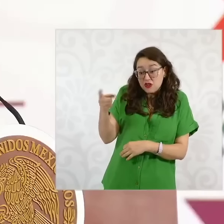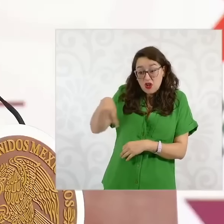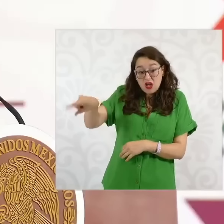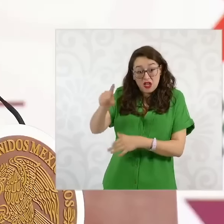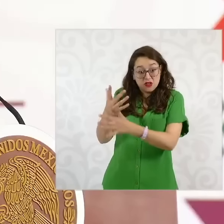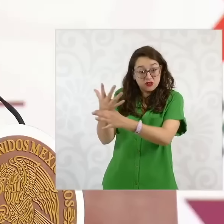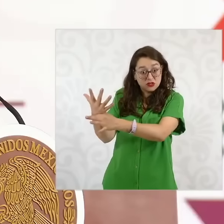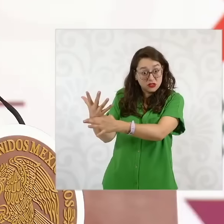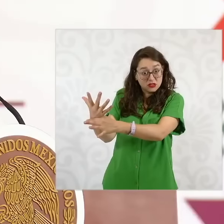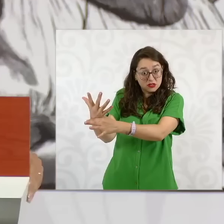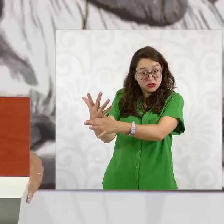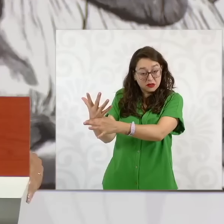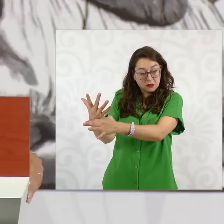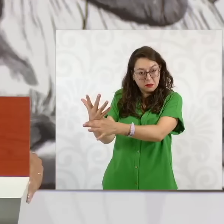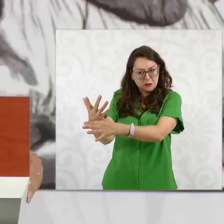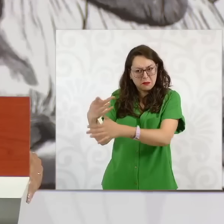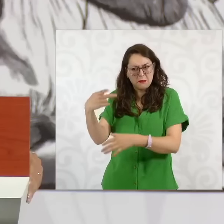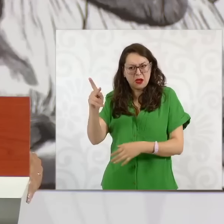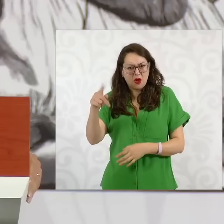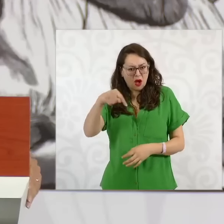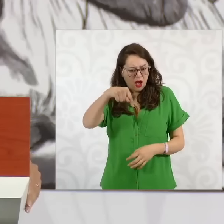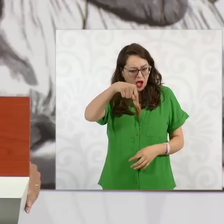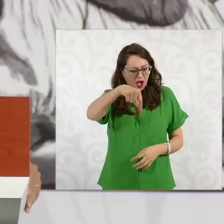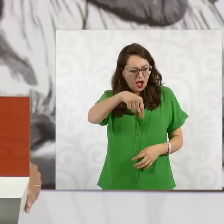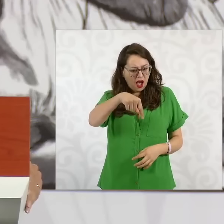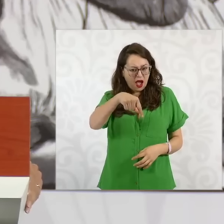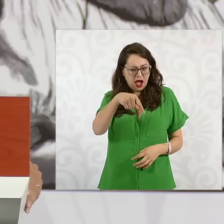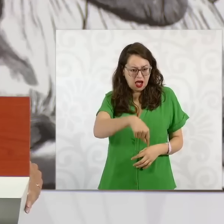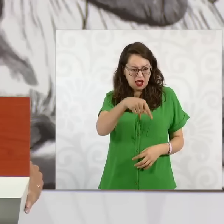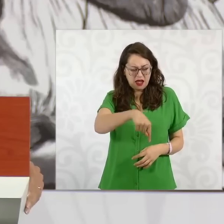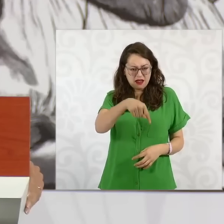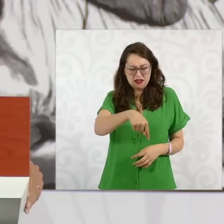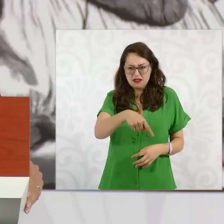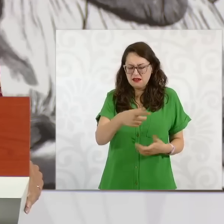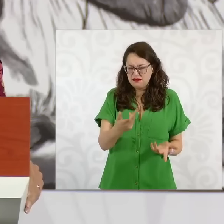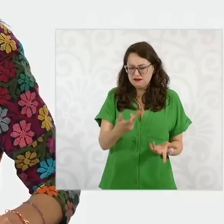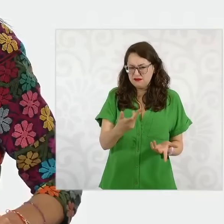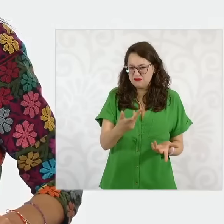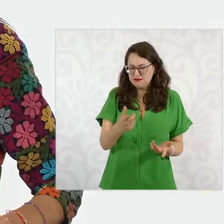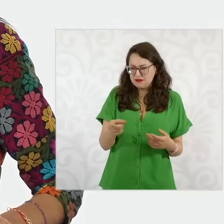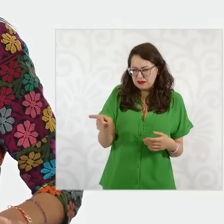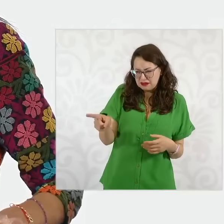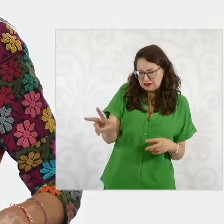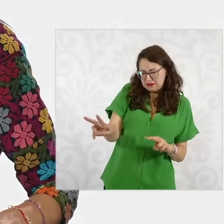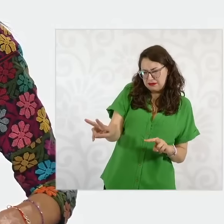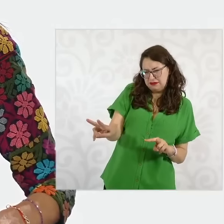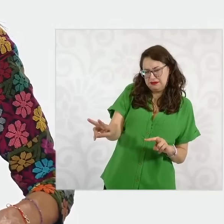lo interesante de esto no solamente es la indignante declaración de este personaje frente